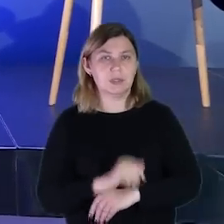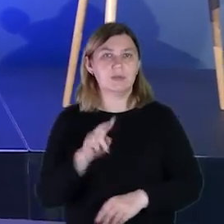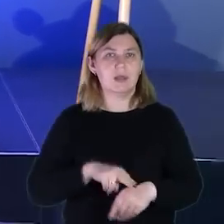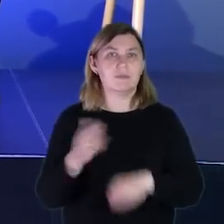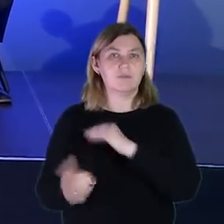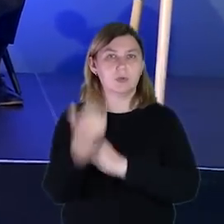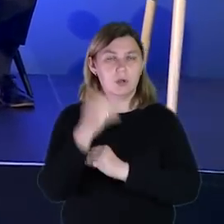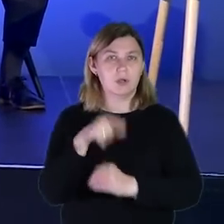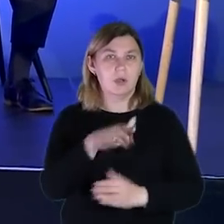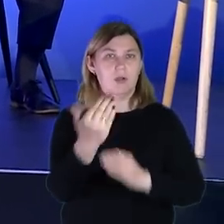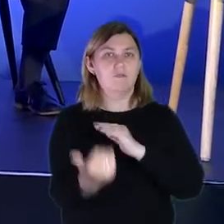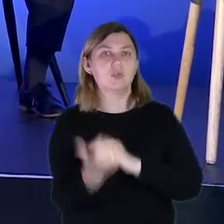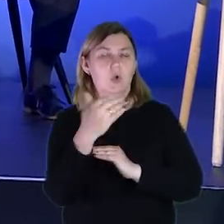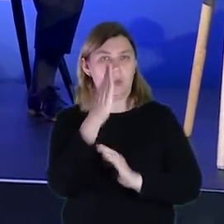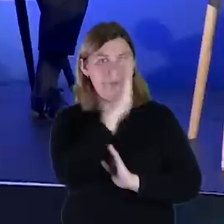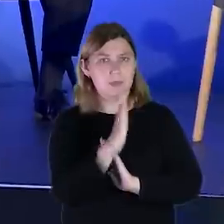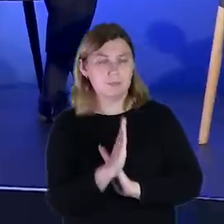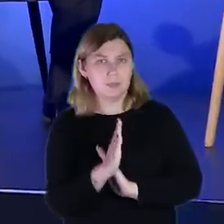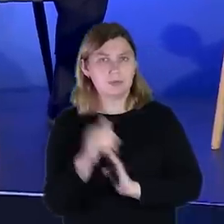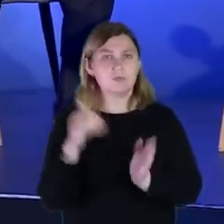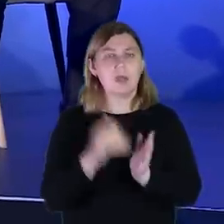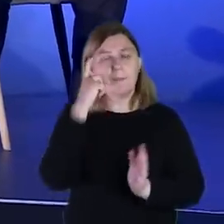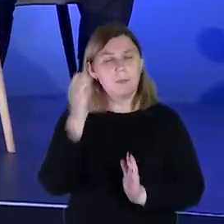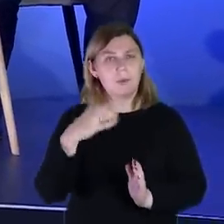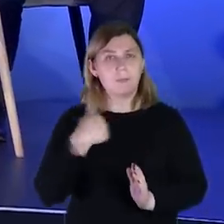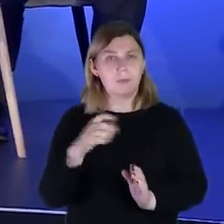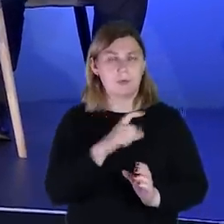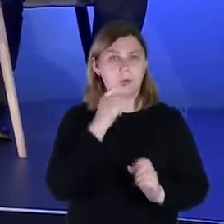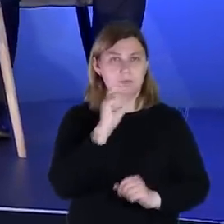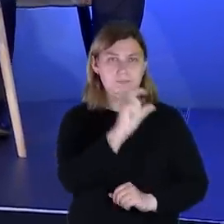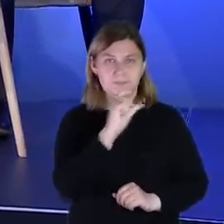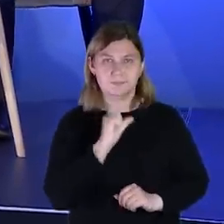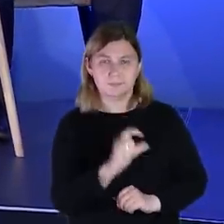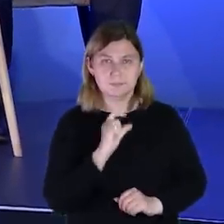a tutaj ta wschodnia, jakby trzeba pamiętać o tym, że ona obejmowała różne odcinki, tak,